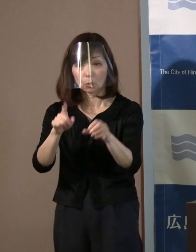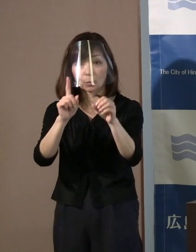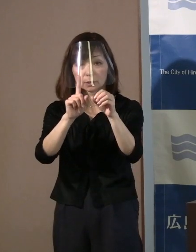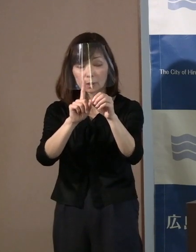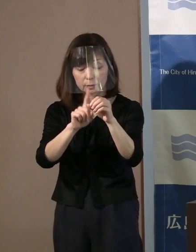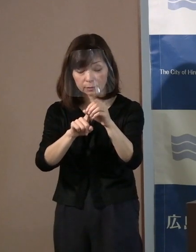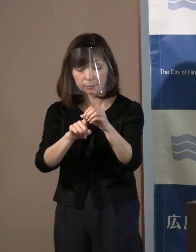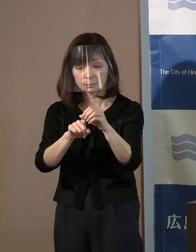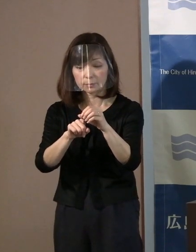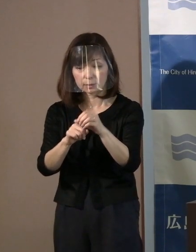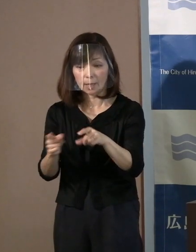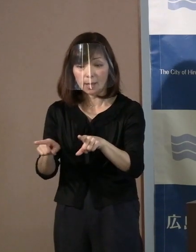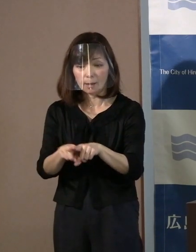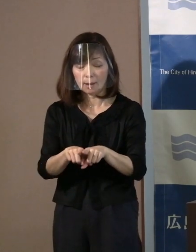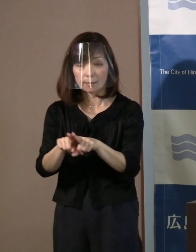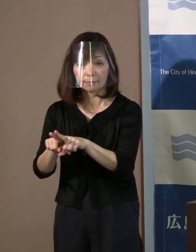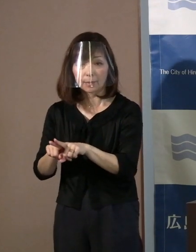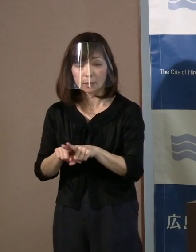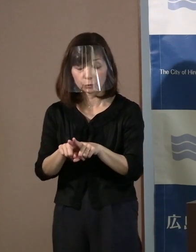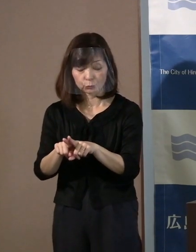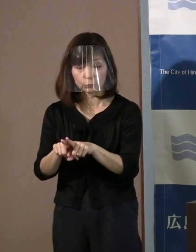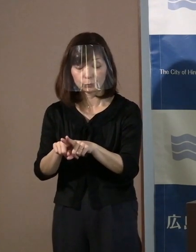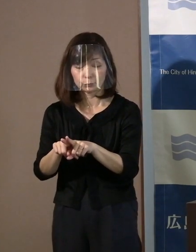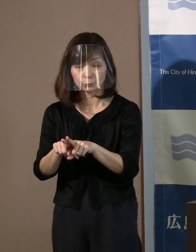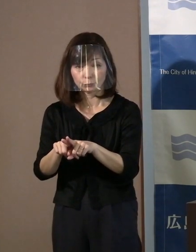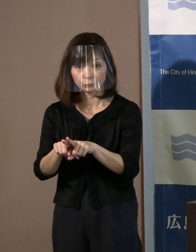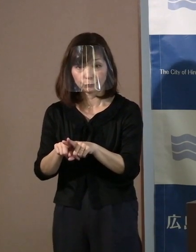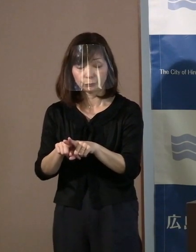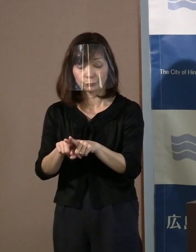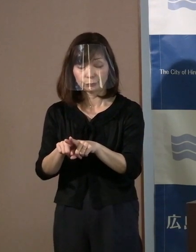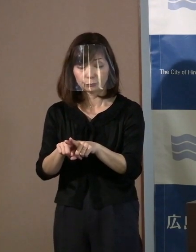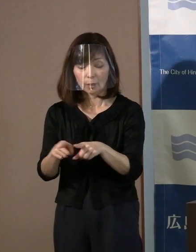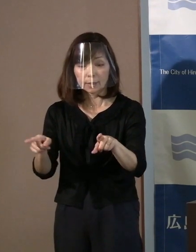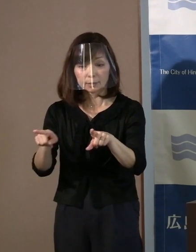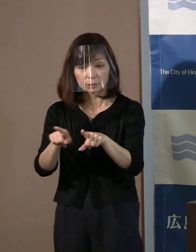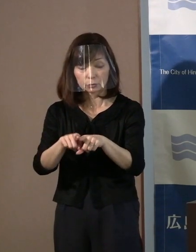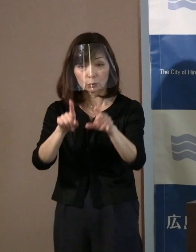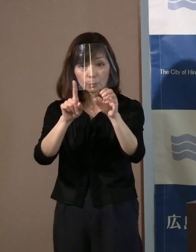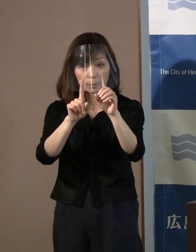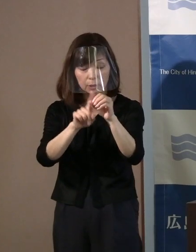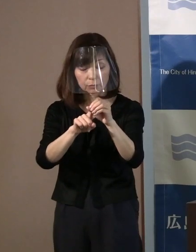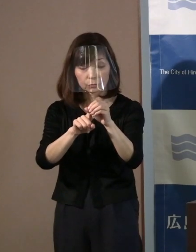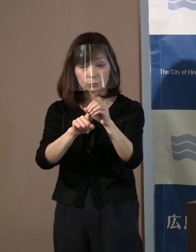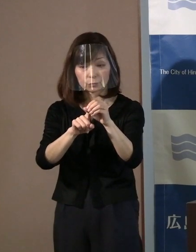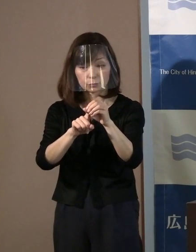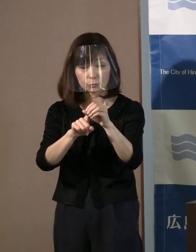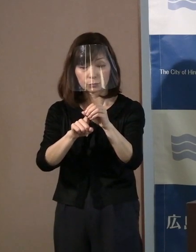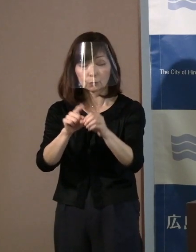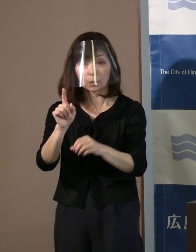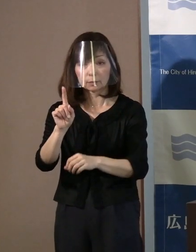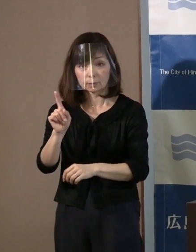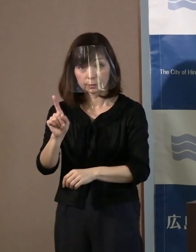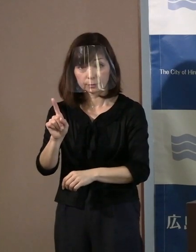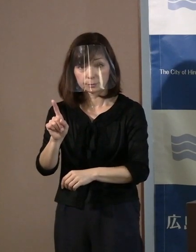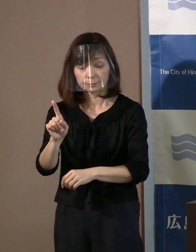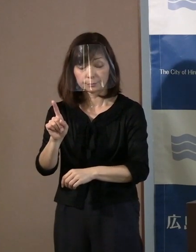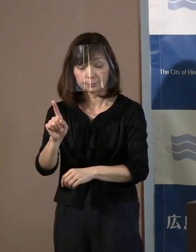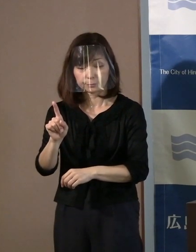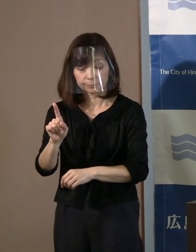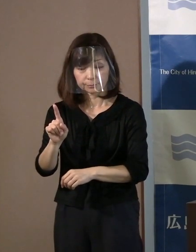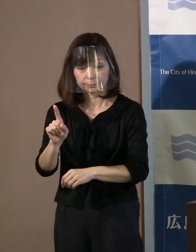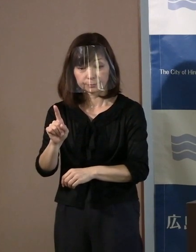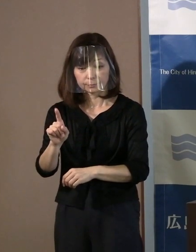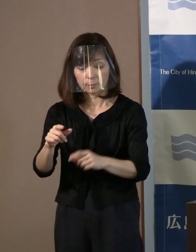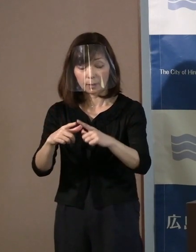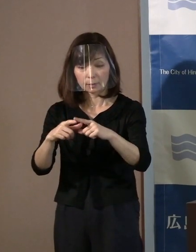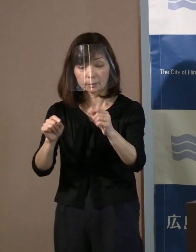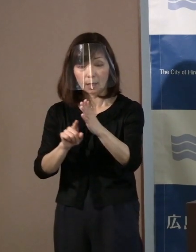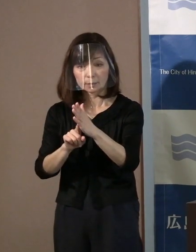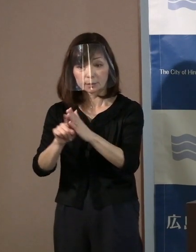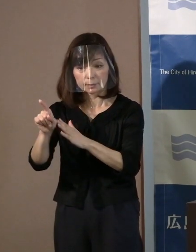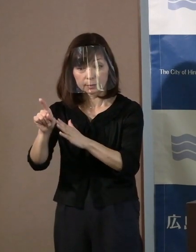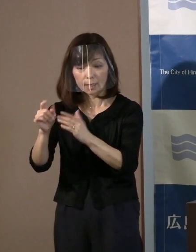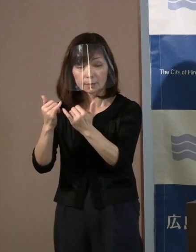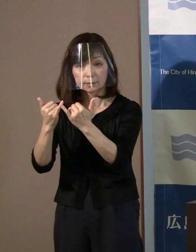その､一緒に目指す価値観は何かというと､ 為政者の方が威嚇力を使って